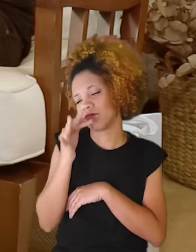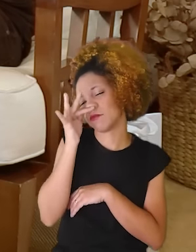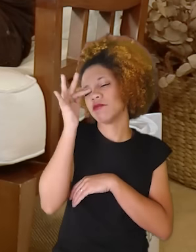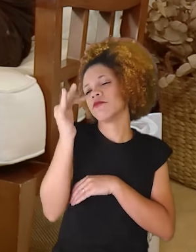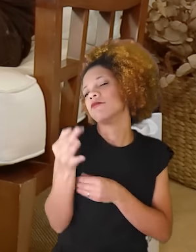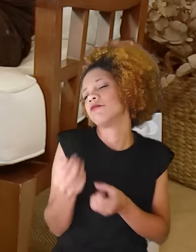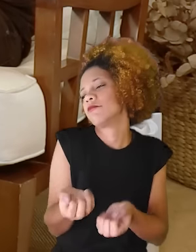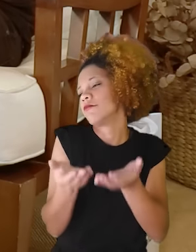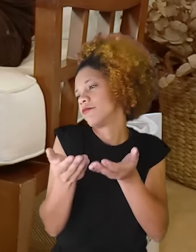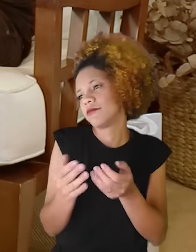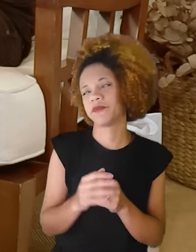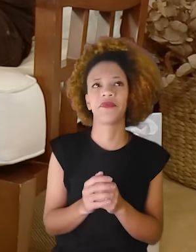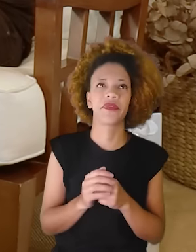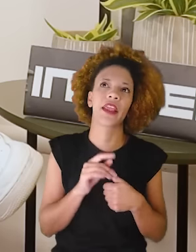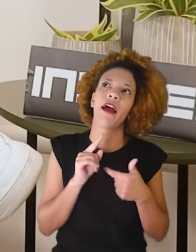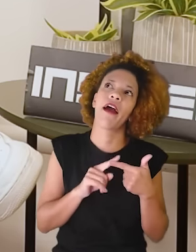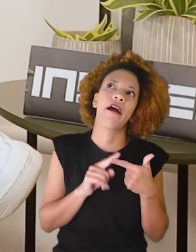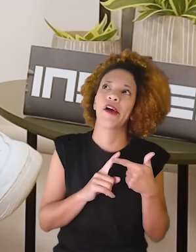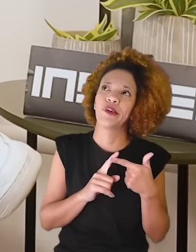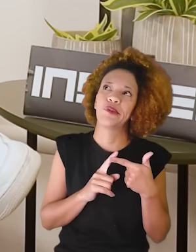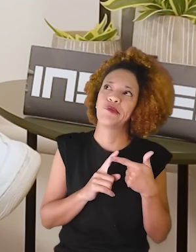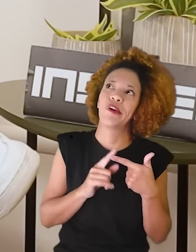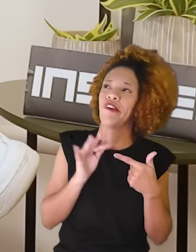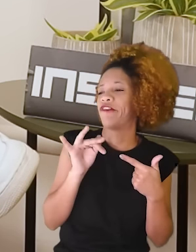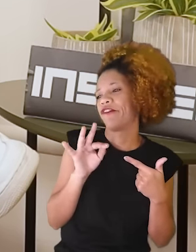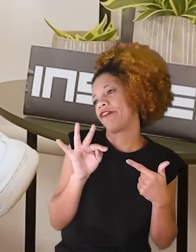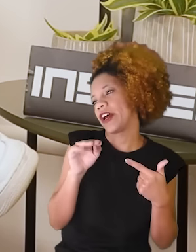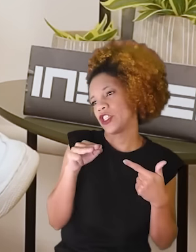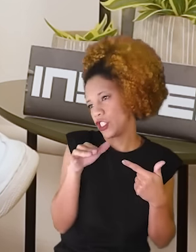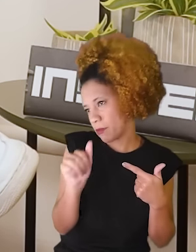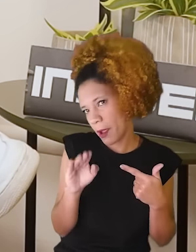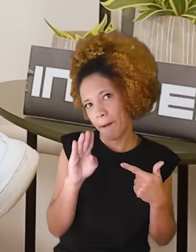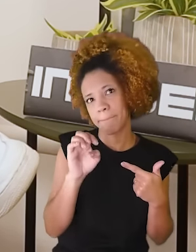que o Vinícius Júnior segue se lá ftima Bernardes eu quando eu vi que ela me seguia foi uma grande